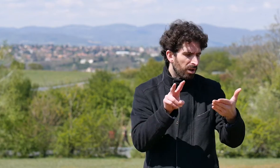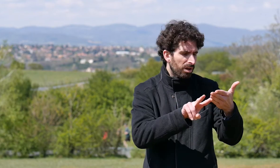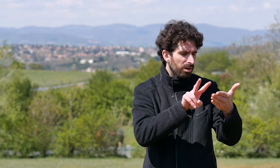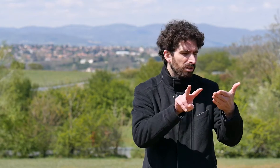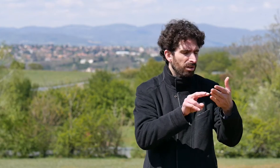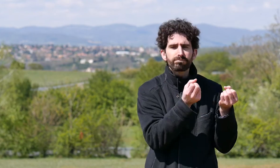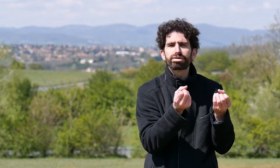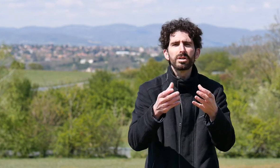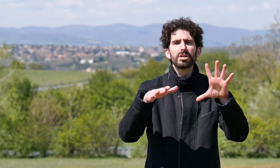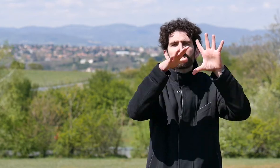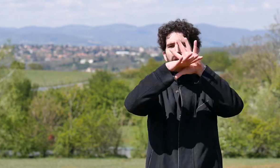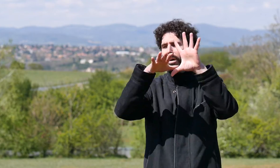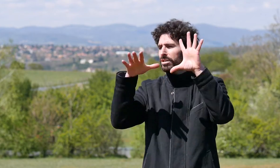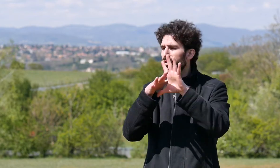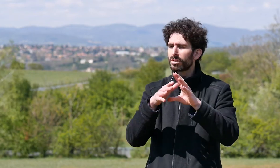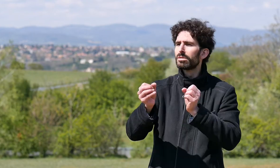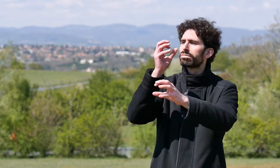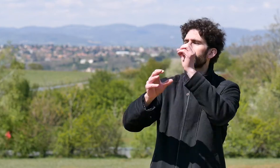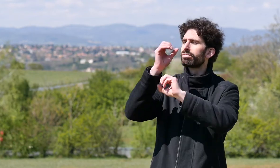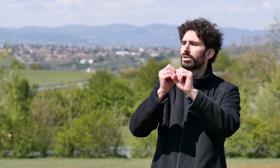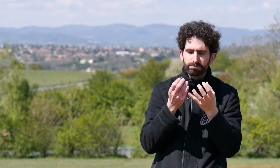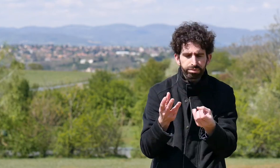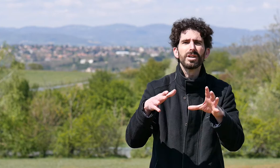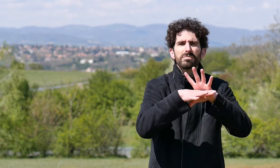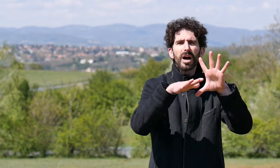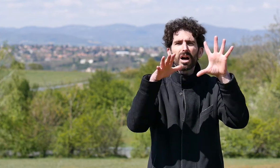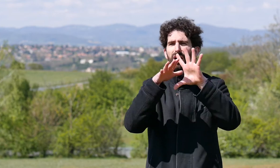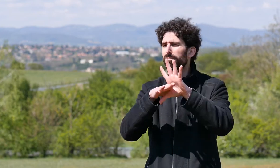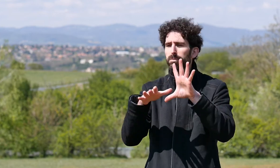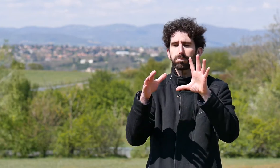Provoquées par la lecture ou les signes.